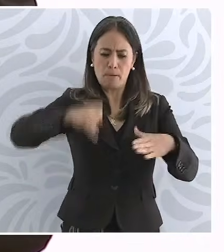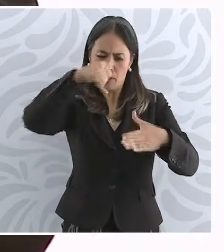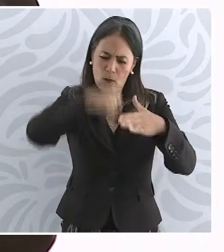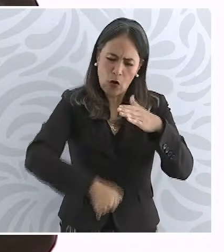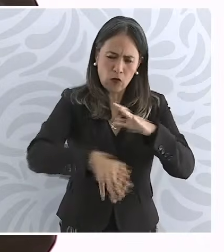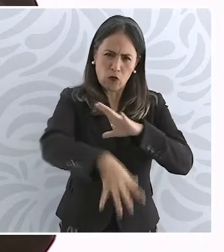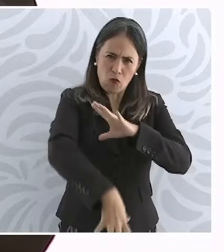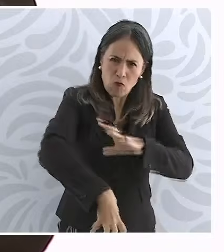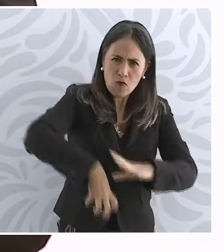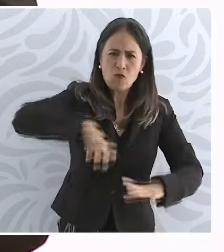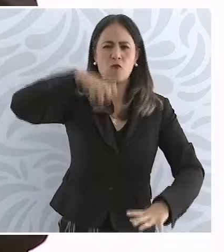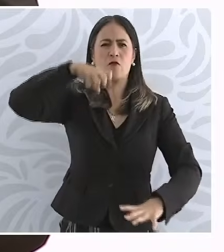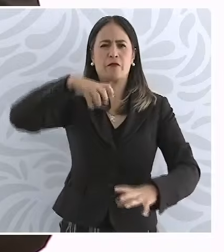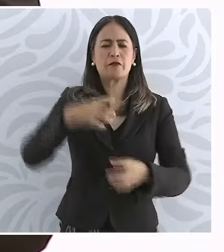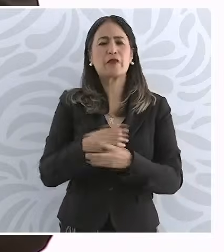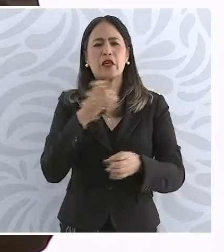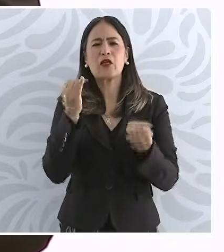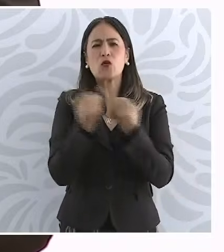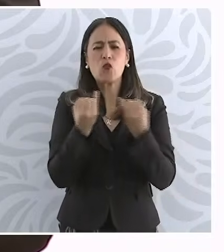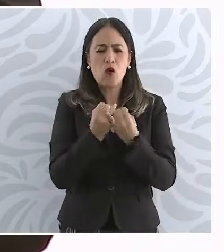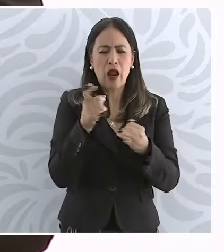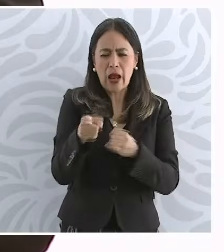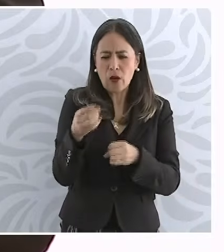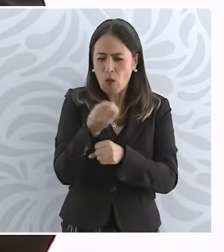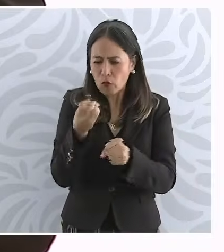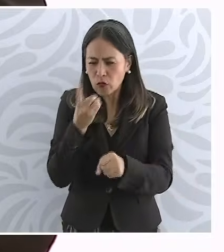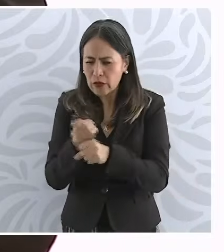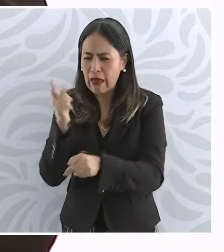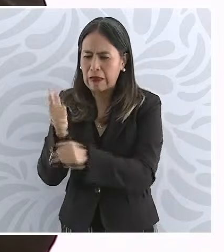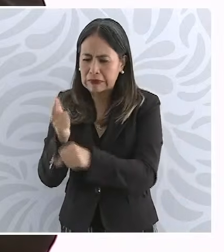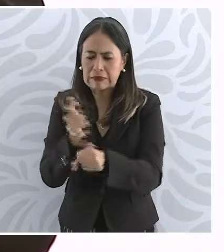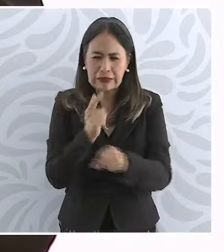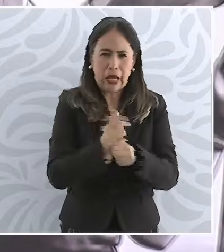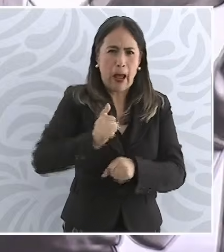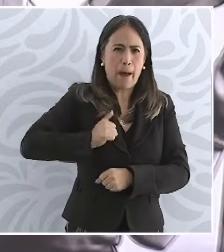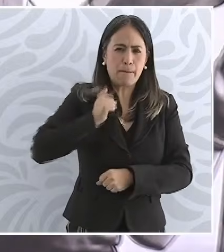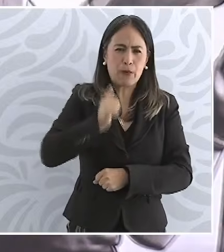las identificamos que suman recursos prospectivos estimados en 930 millones